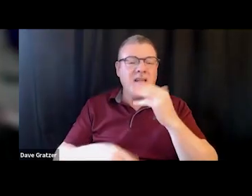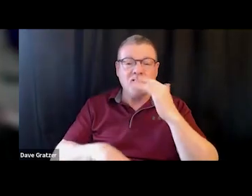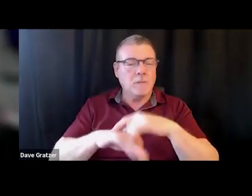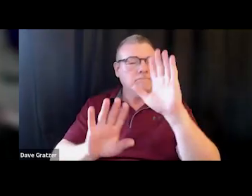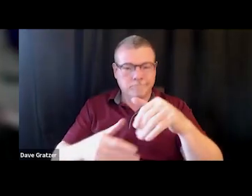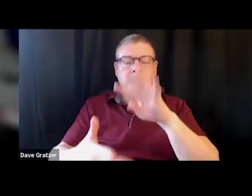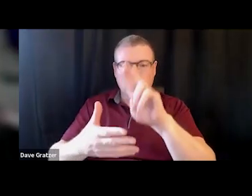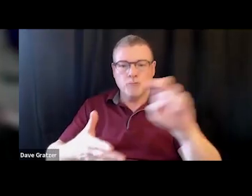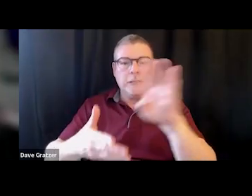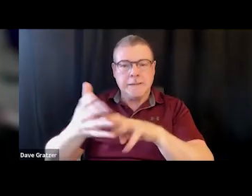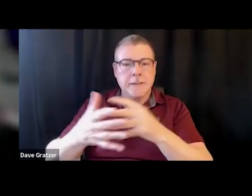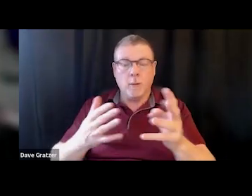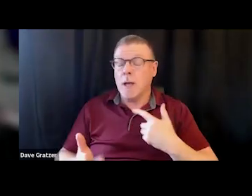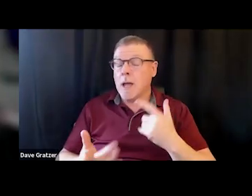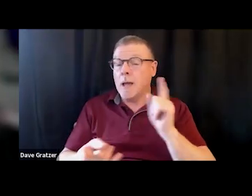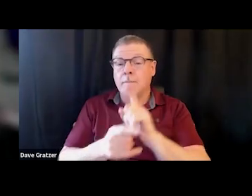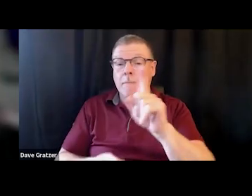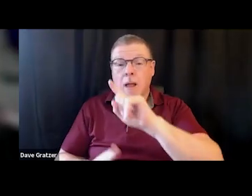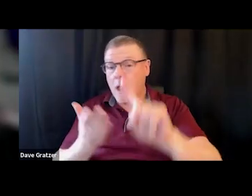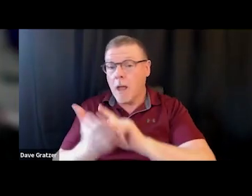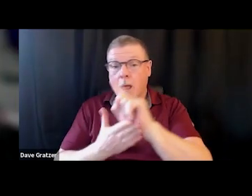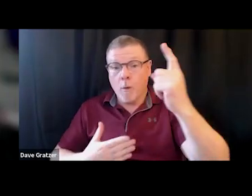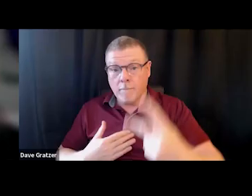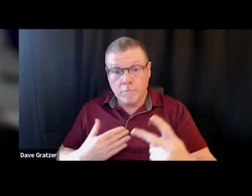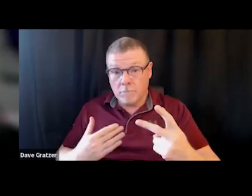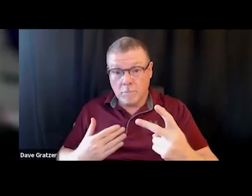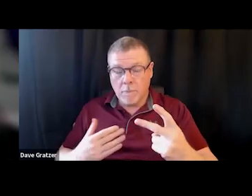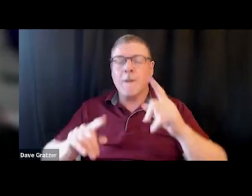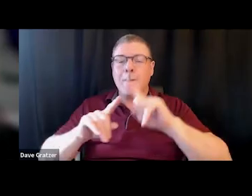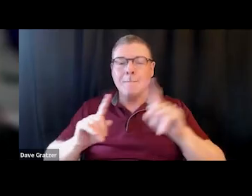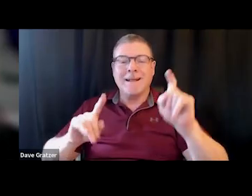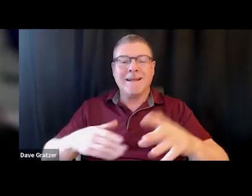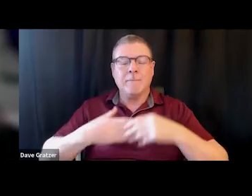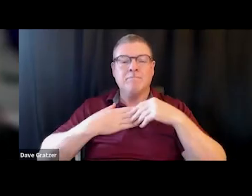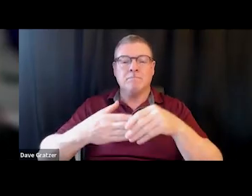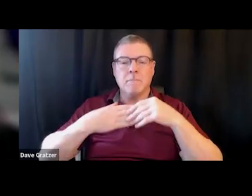Podría reunirme con ellos por una hora y media, ¿verdad? Pero tengo que ser flexible